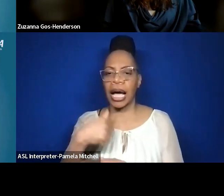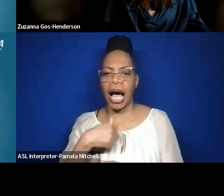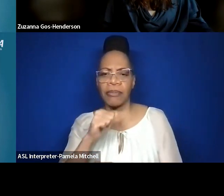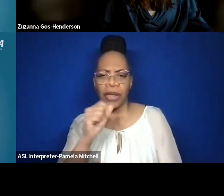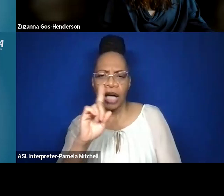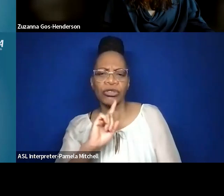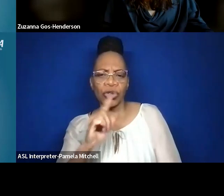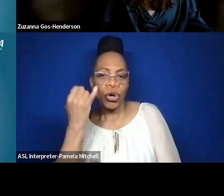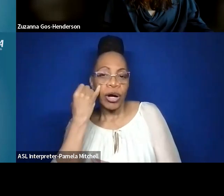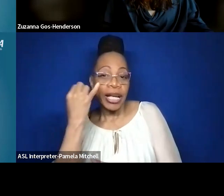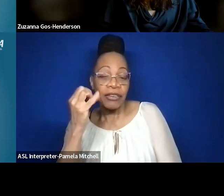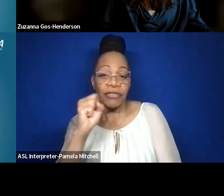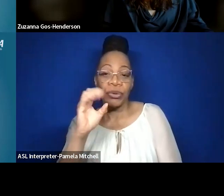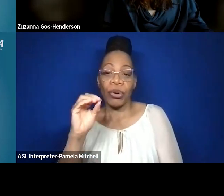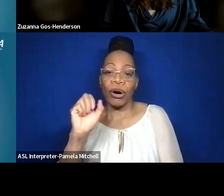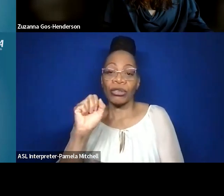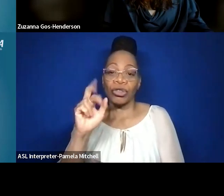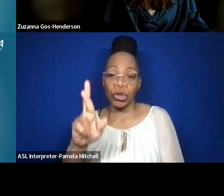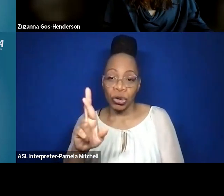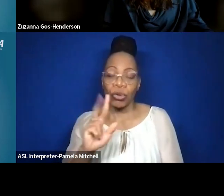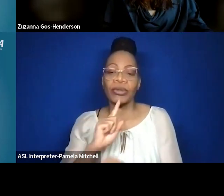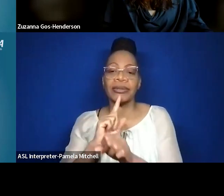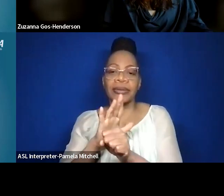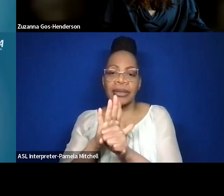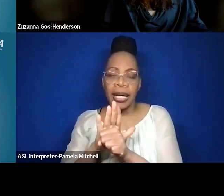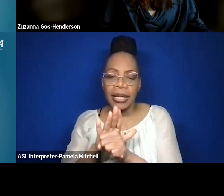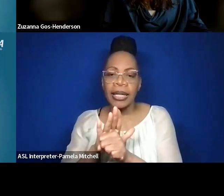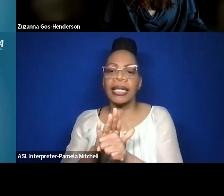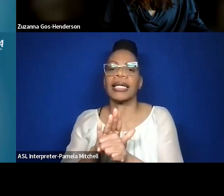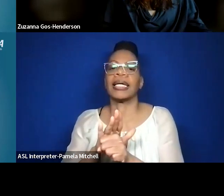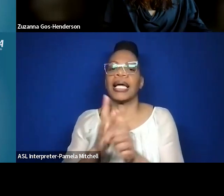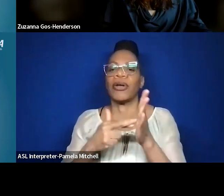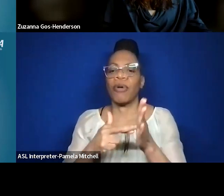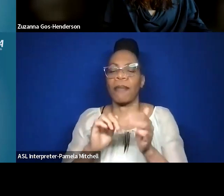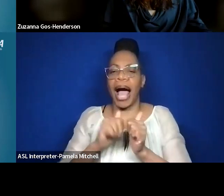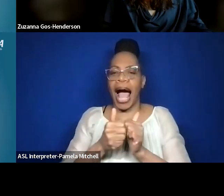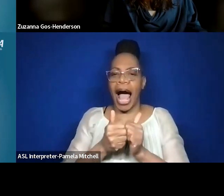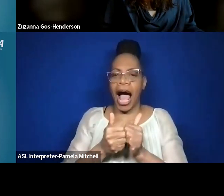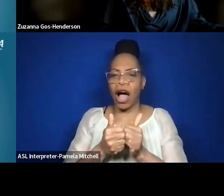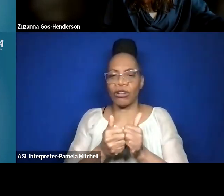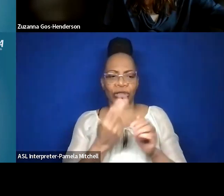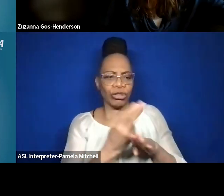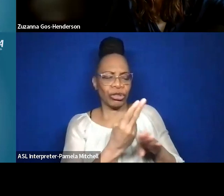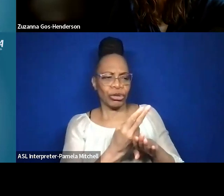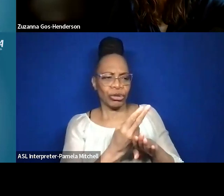donde esto es todo lo que haces. Pero la pregunta era, ¿cómo manejas las solicitudes SOAR con tus otras responsabilidades laborales?